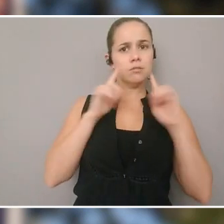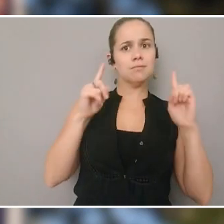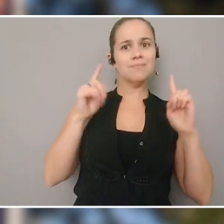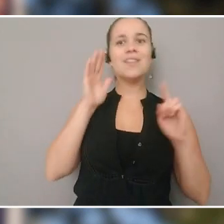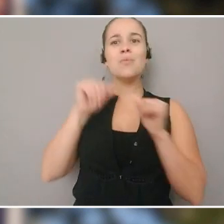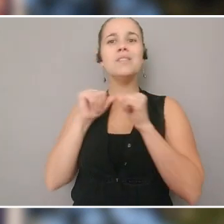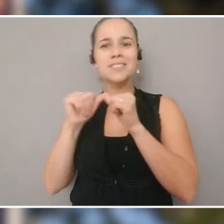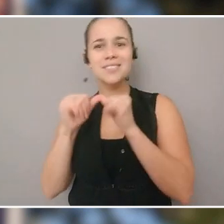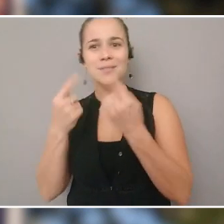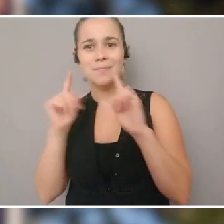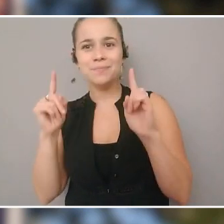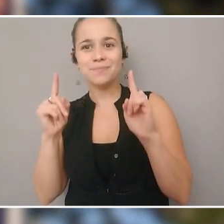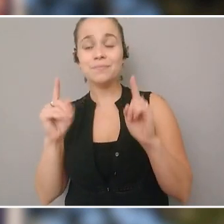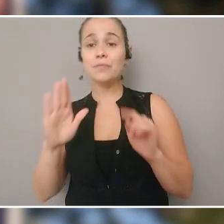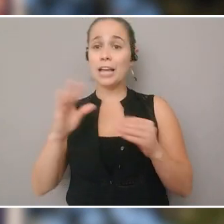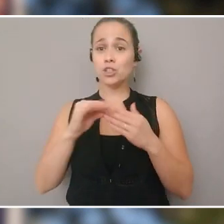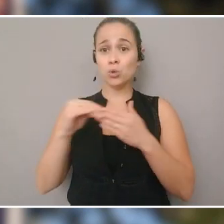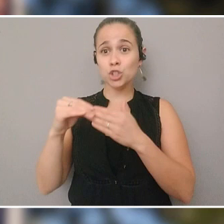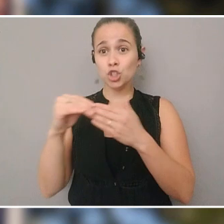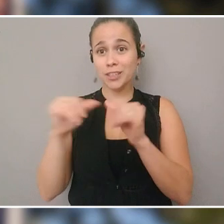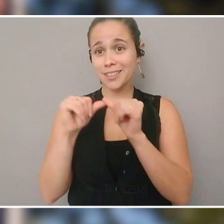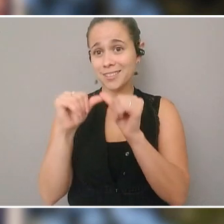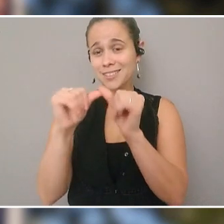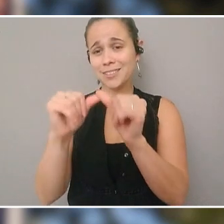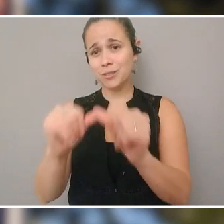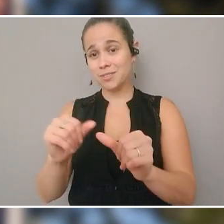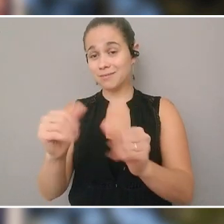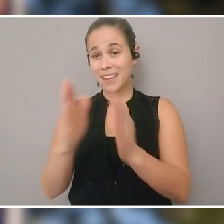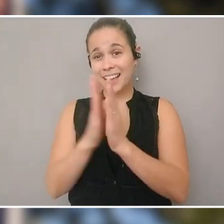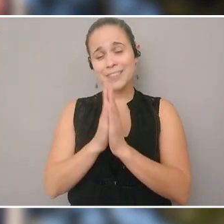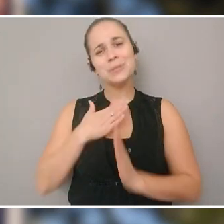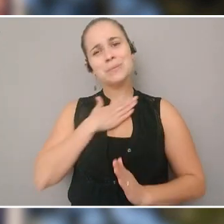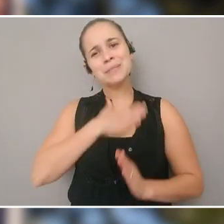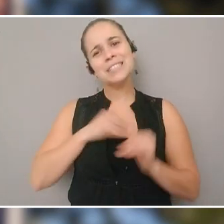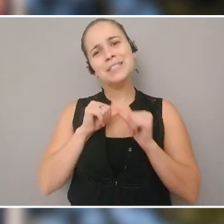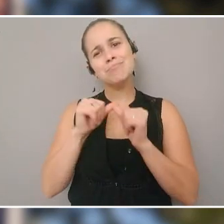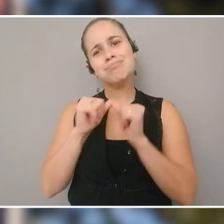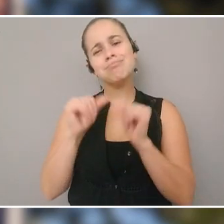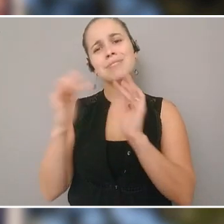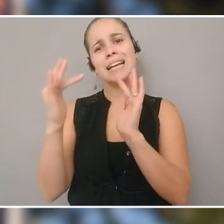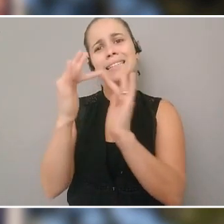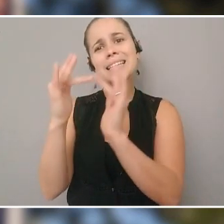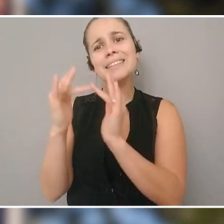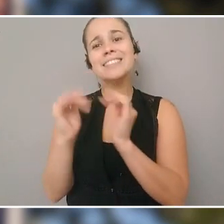viaje continúa, les pido que se manténgan